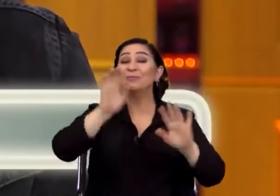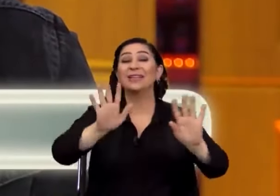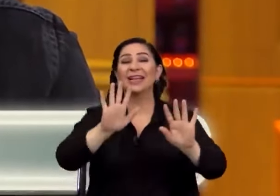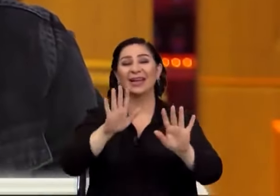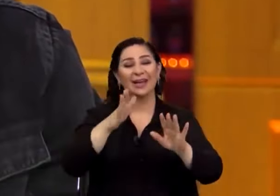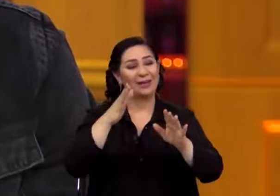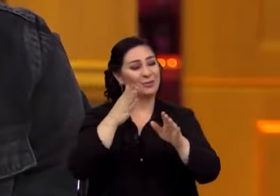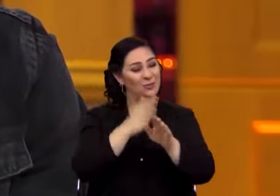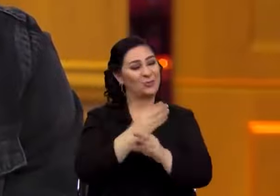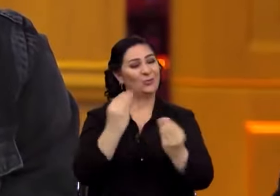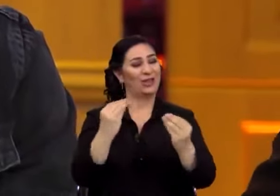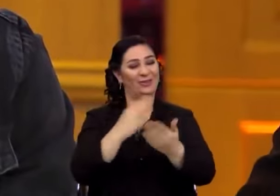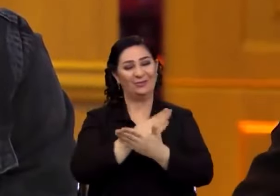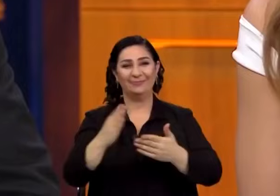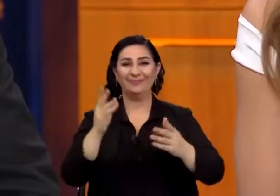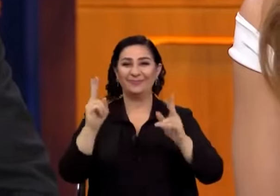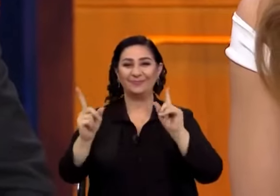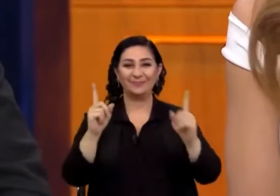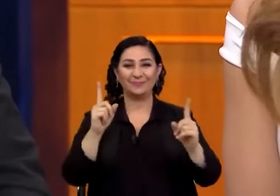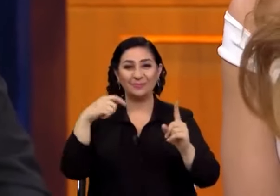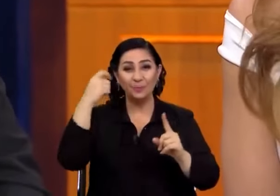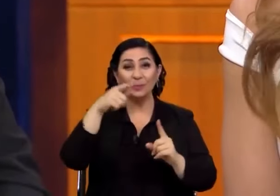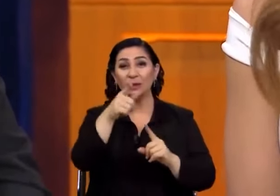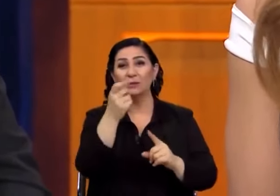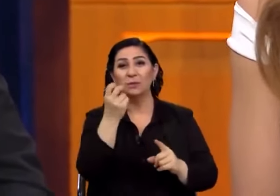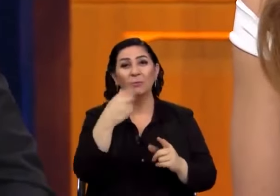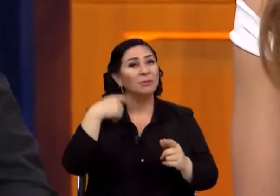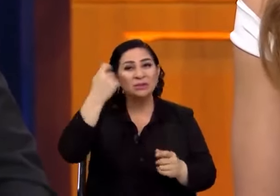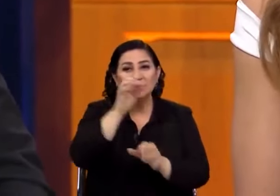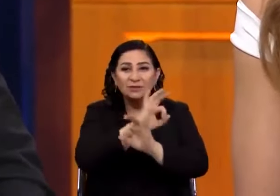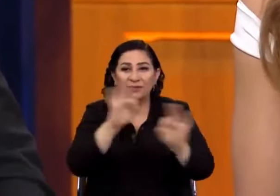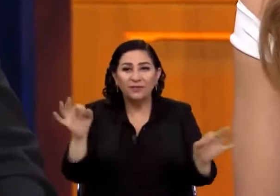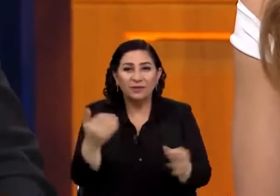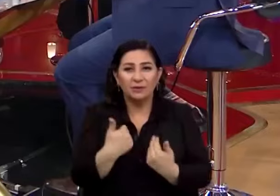var Senin filmin varm Evet benim hiç filmim yok görüyorsun Elalem neler